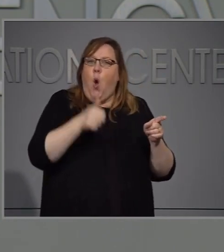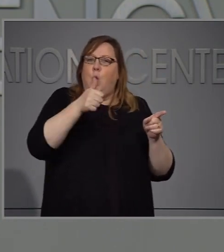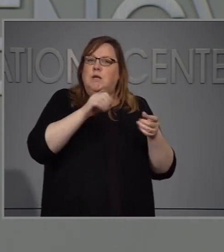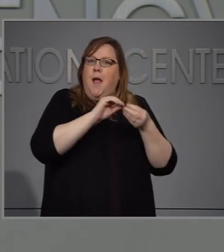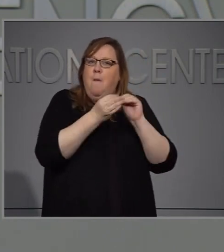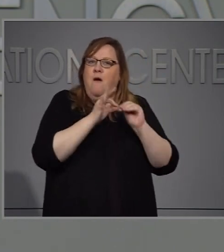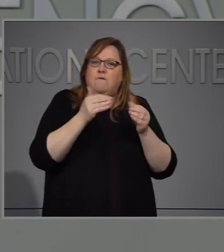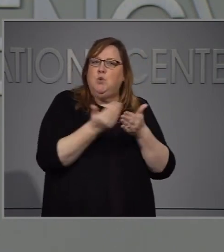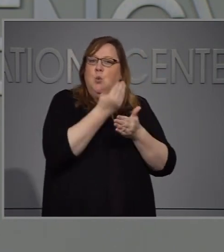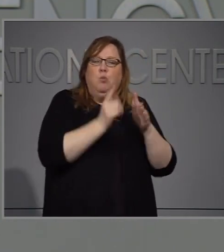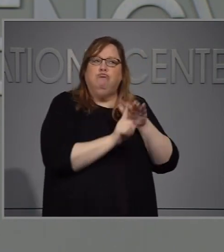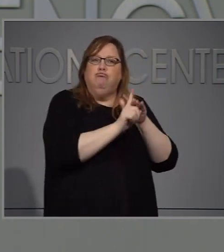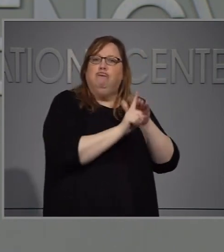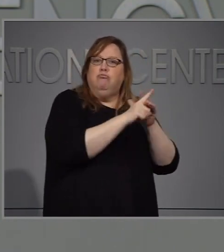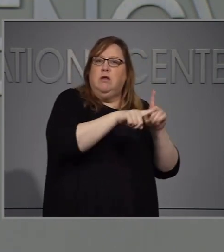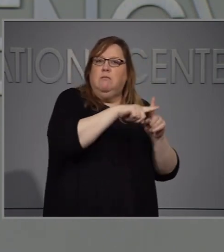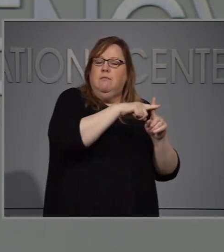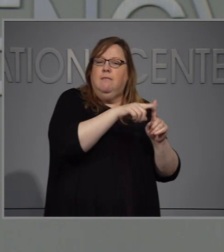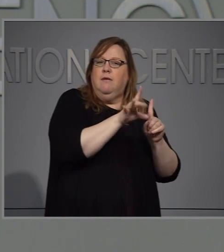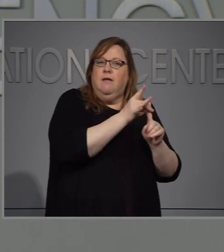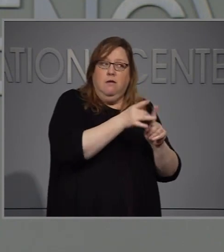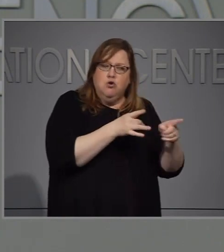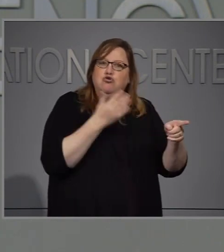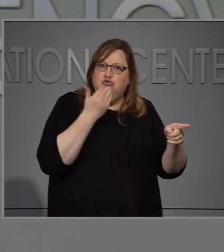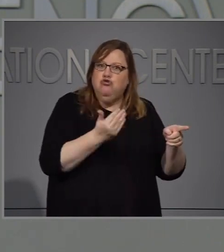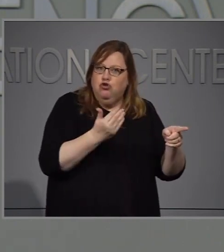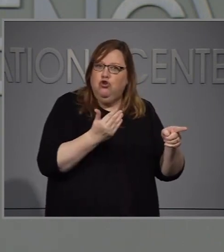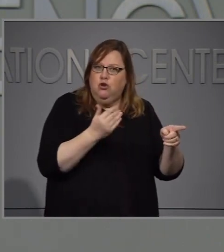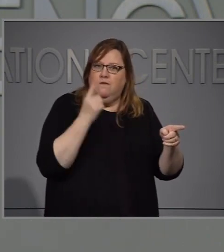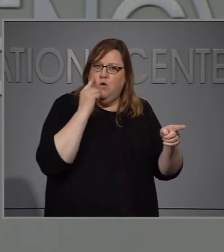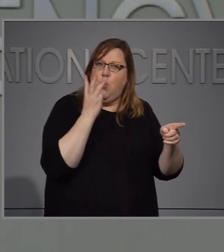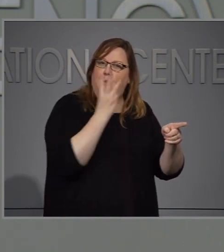El nivel más bajo de nuevos casos, eso es algo bueno.